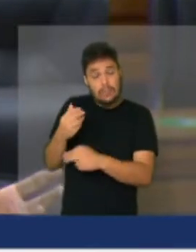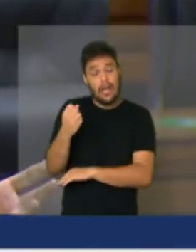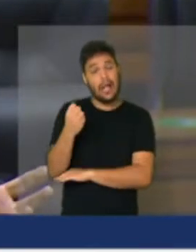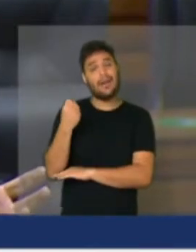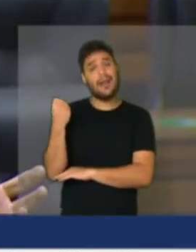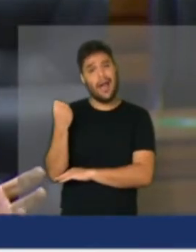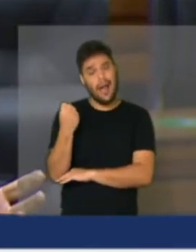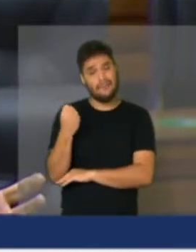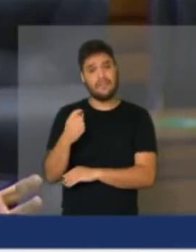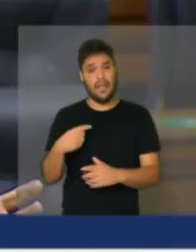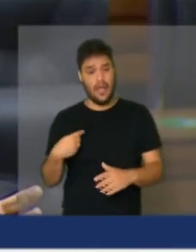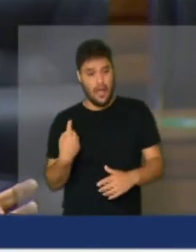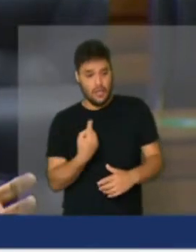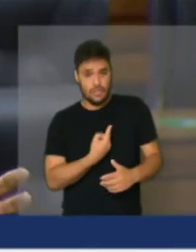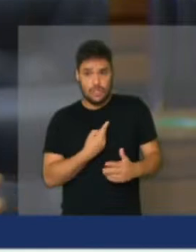PARTE DA SOCIEDADE... DO MERCADO... DO MUNDO... POLÍ